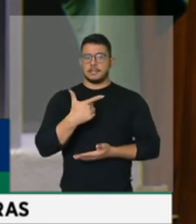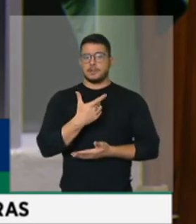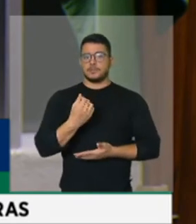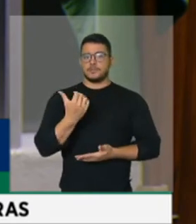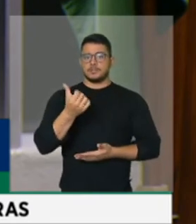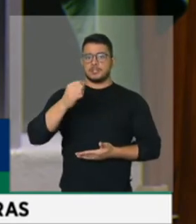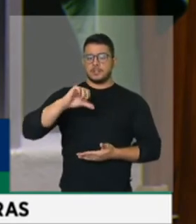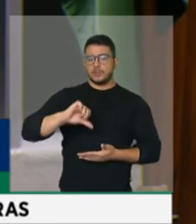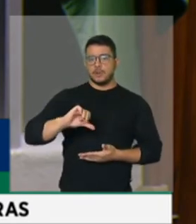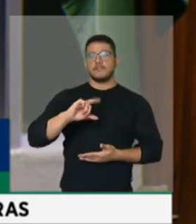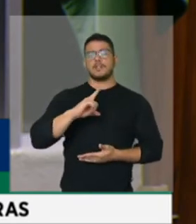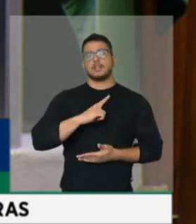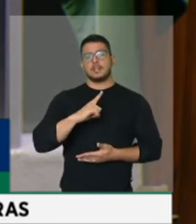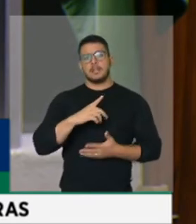RIAS, NÃO... NÃO ARREMATAM NENHUM LOTE NOS LEILÕES DE